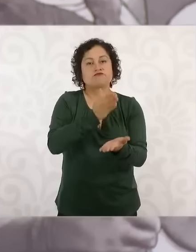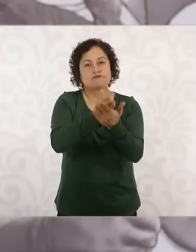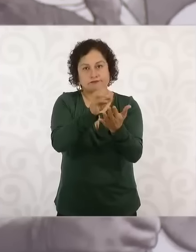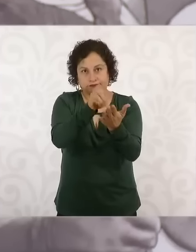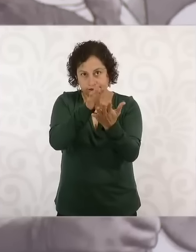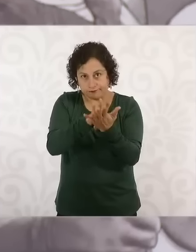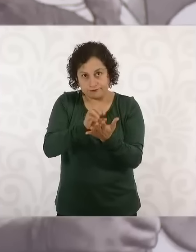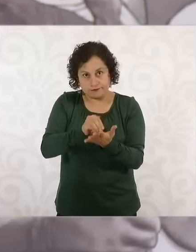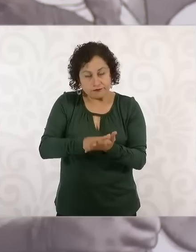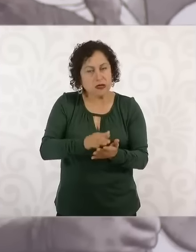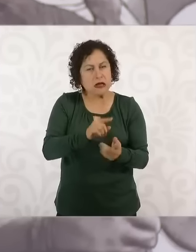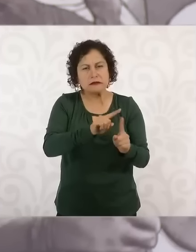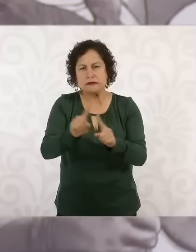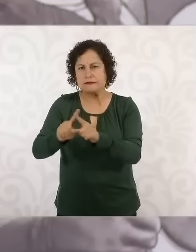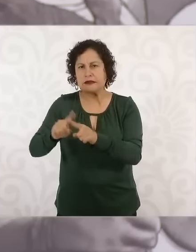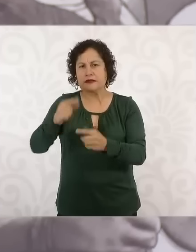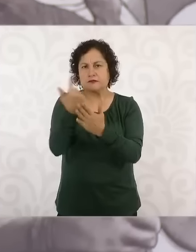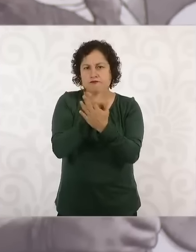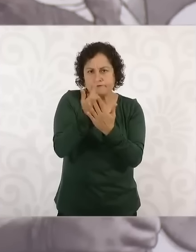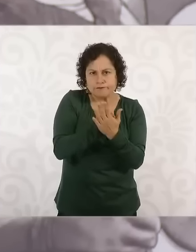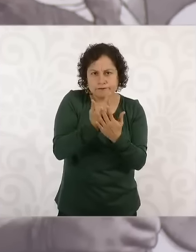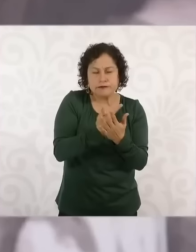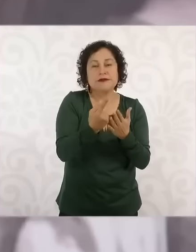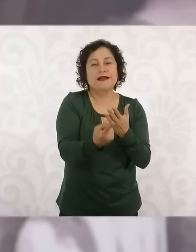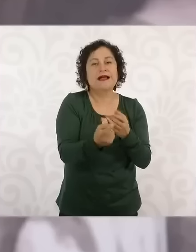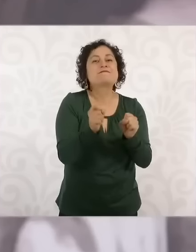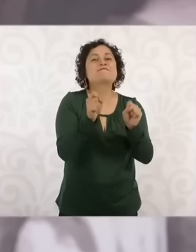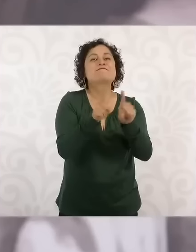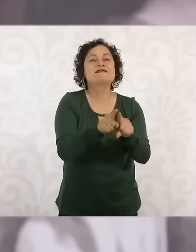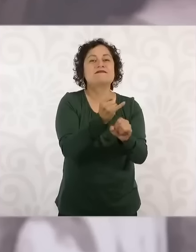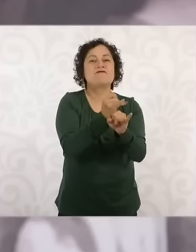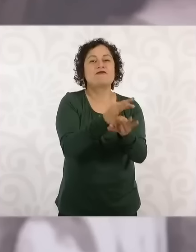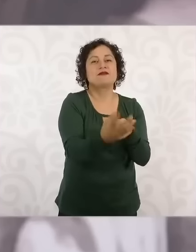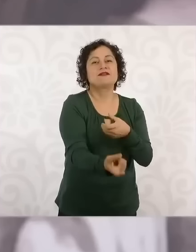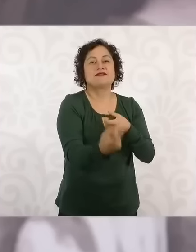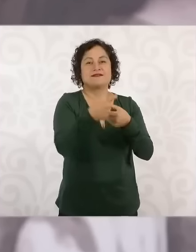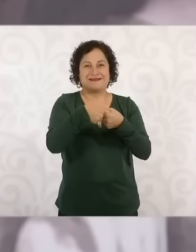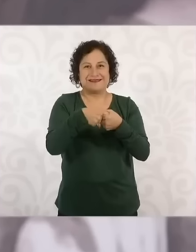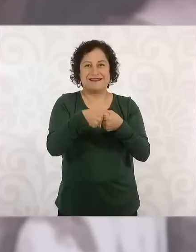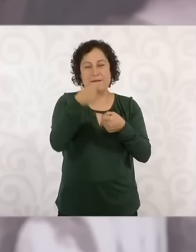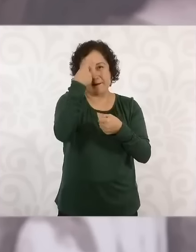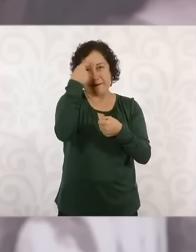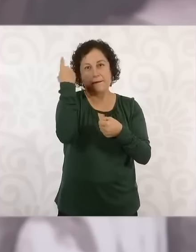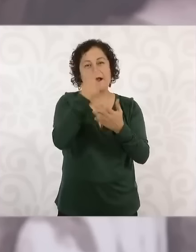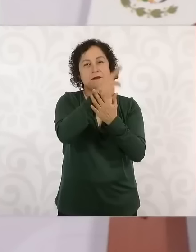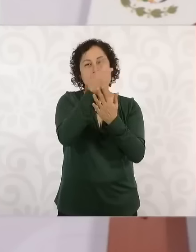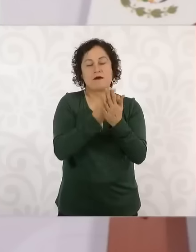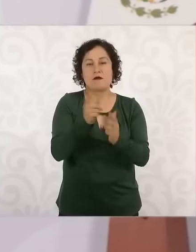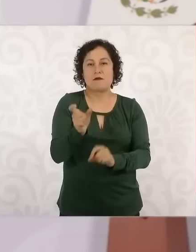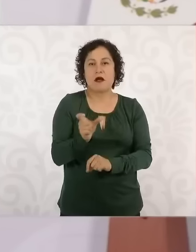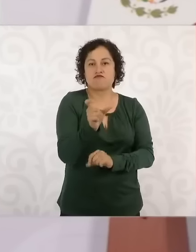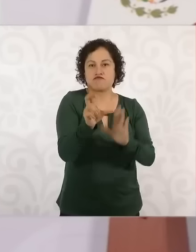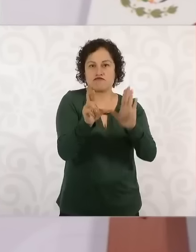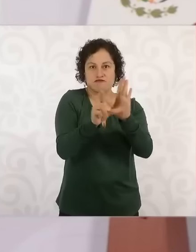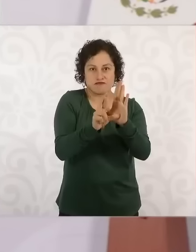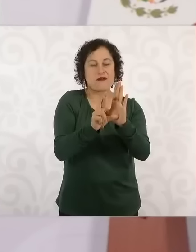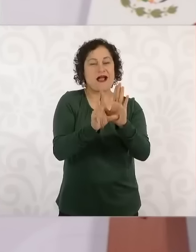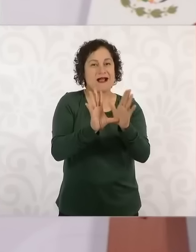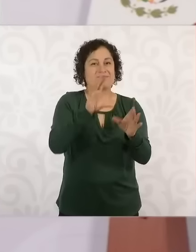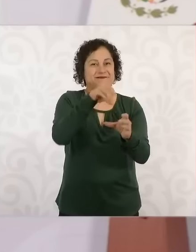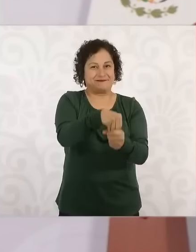levantado a través del programa Salud casa por casa. Adelante. Hemos atendido en este, digamos,